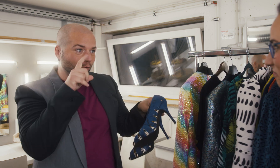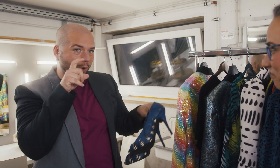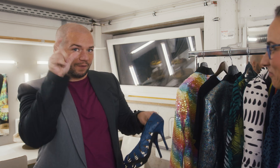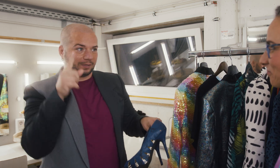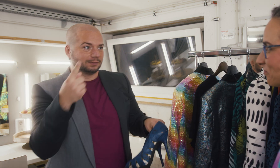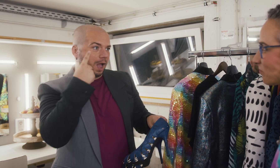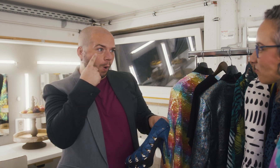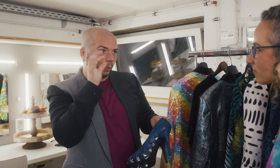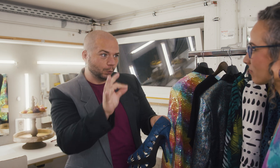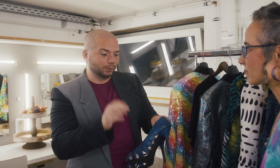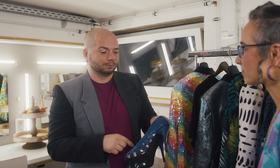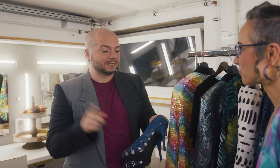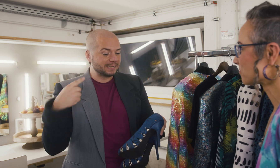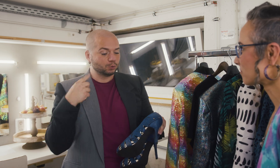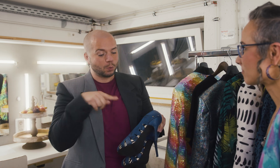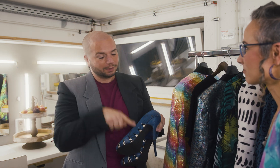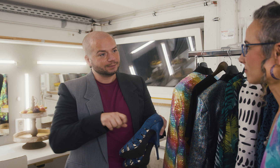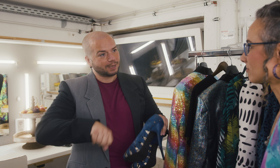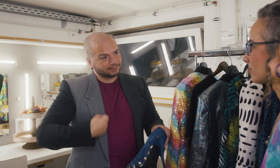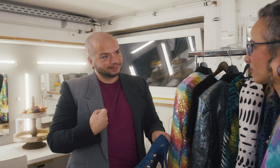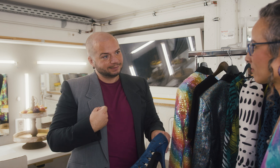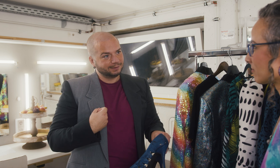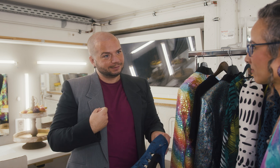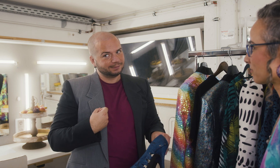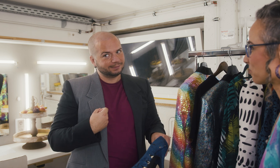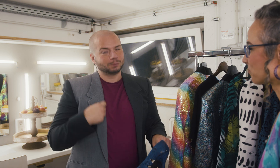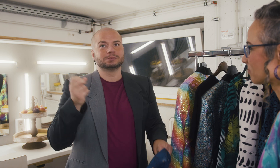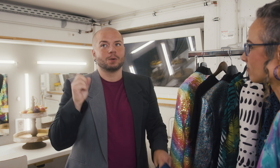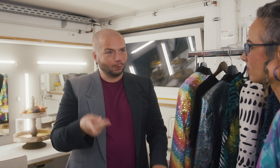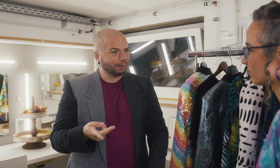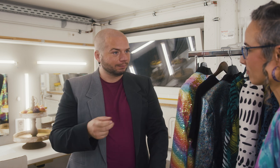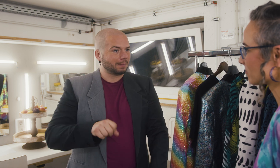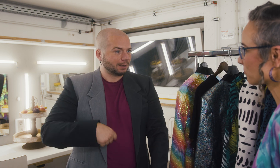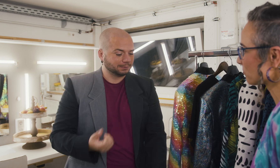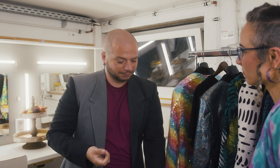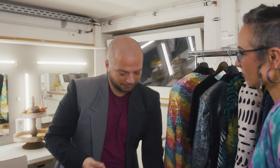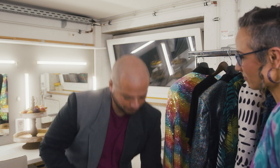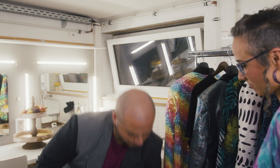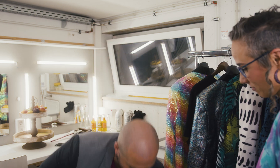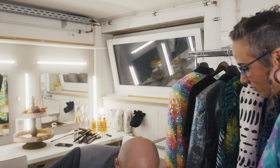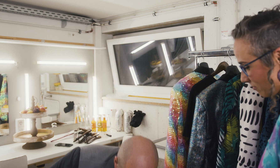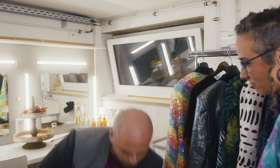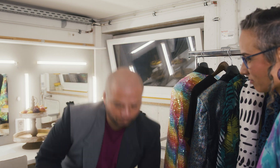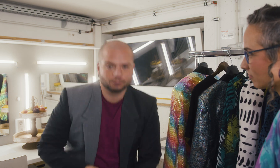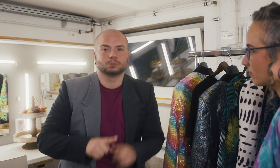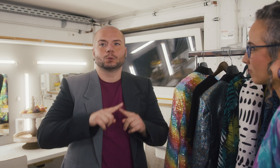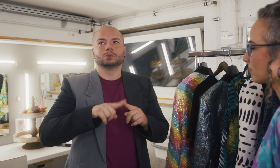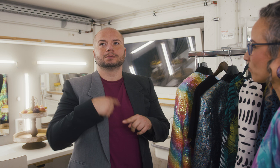Der Fotograf hatte einen guten Blick dafür. So wurden die High Heels fester Bestandteil meiner Show.